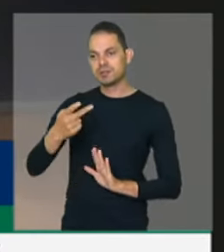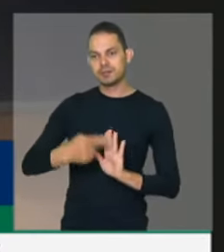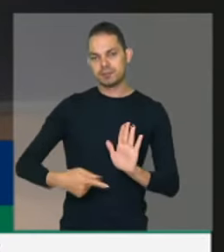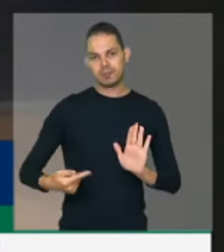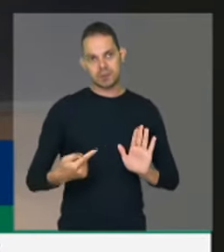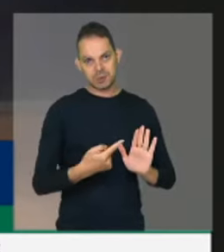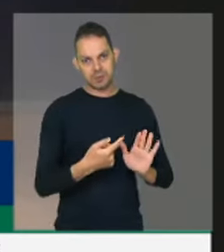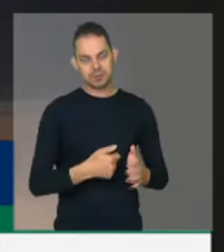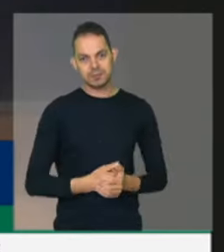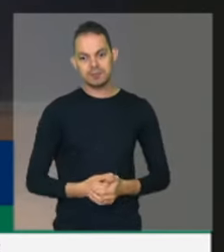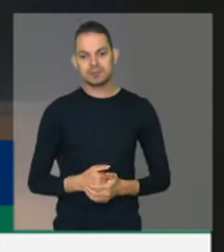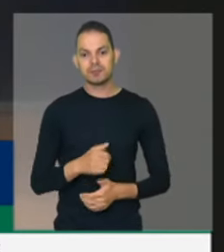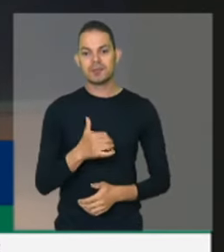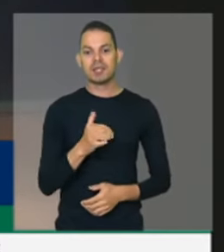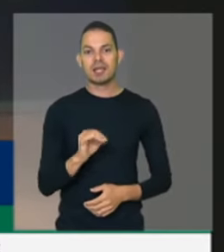LEI 1010/21. -- [PRESIDENTE]: COMO